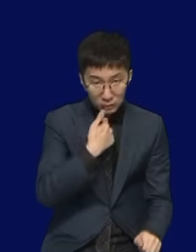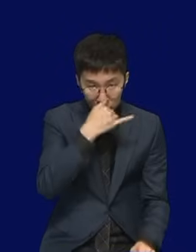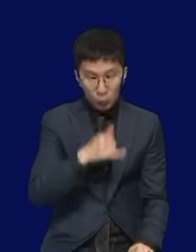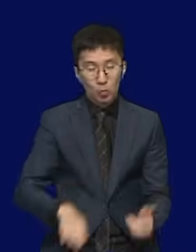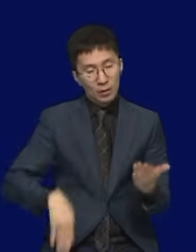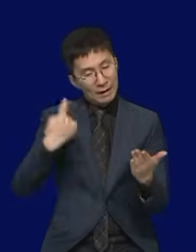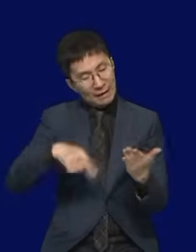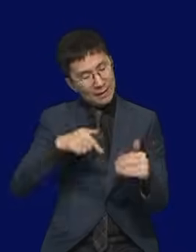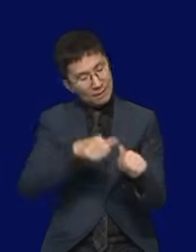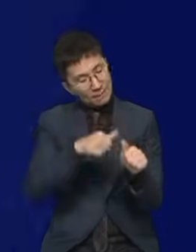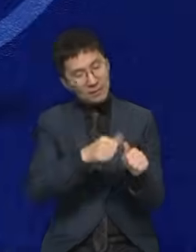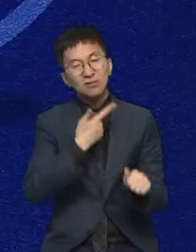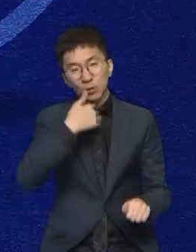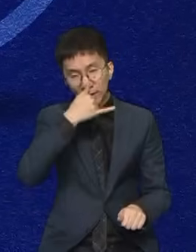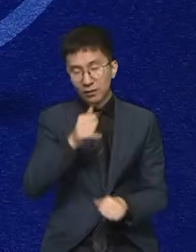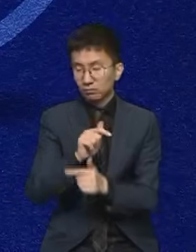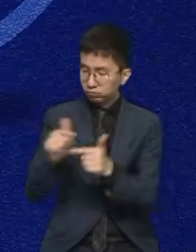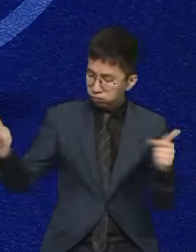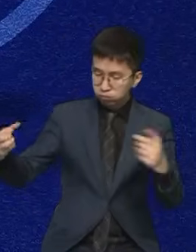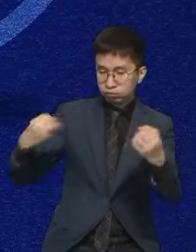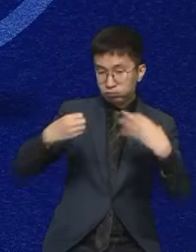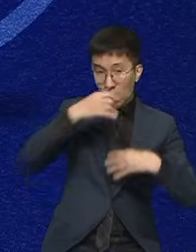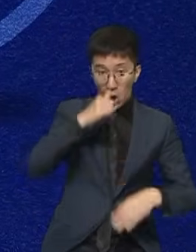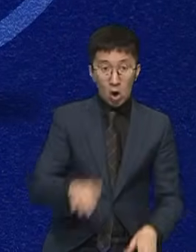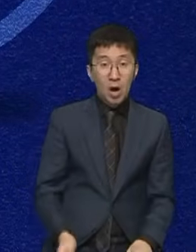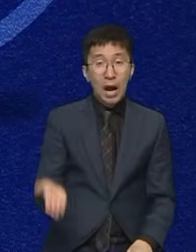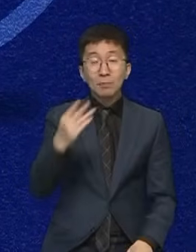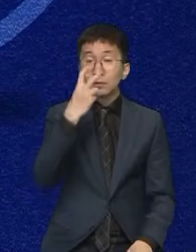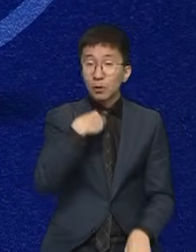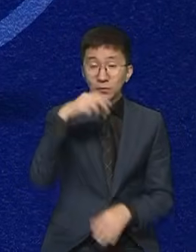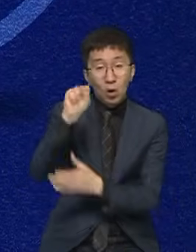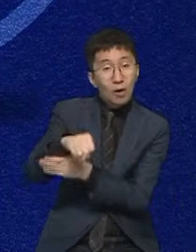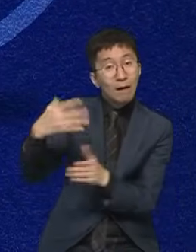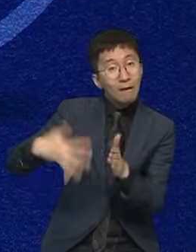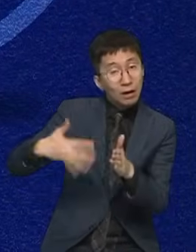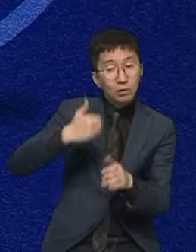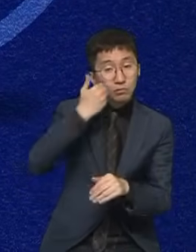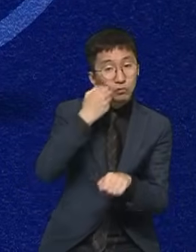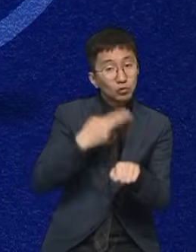관여하거나 교재 제작, 강의나 컨설팅 등에 참여했다고 신고했습니다. 이 가운데 겸직 허가를 받지 않은 교원은